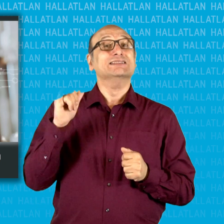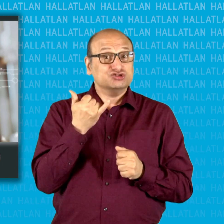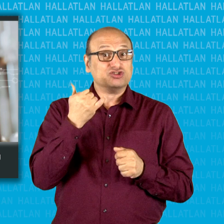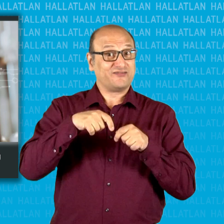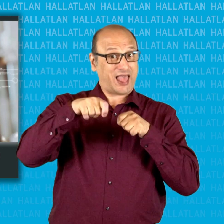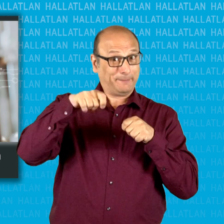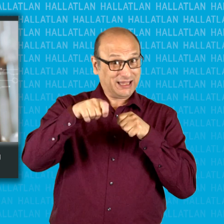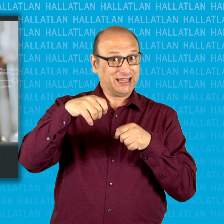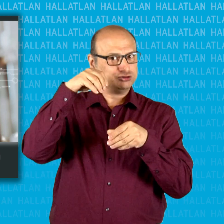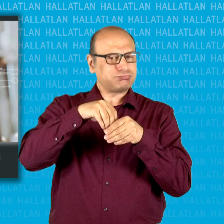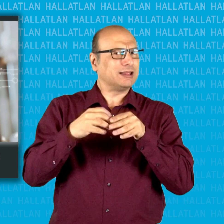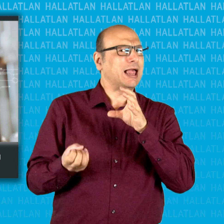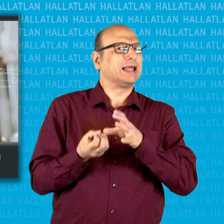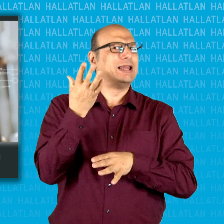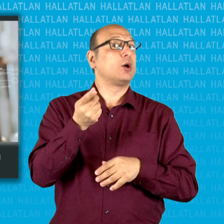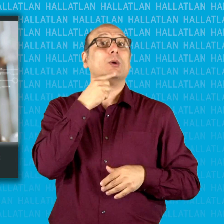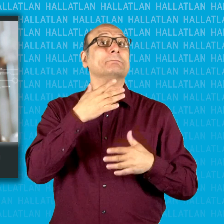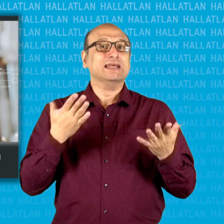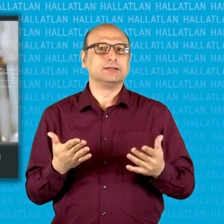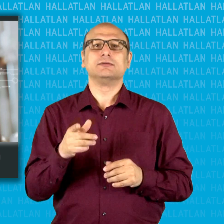A felmérésből kiderült,